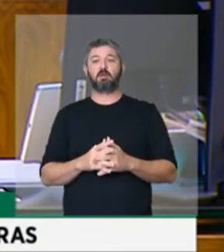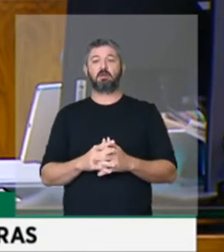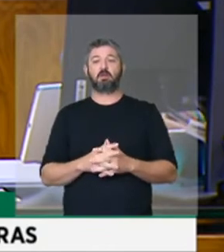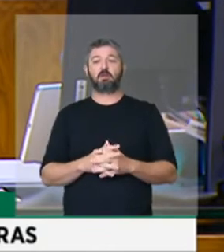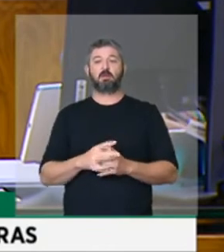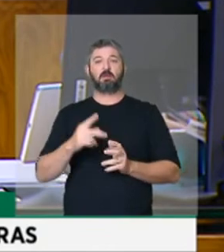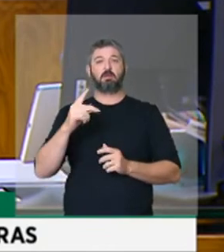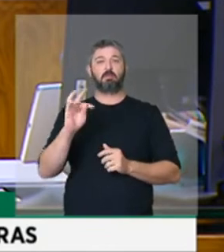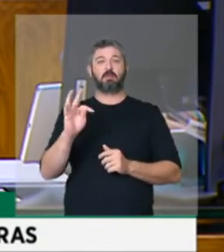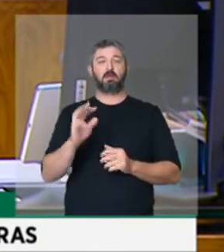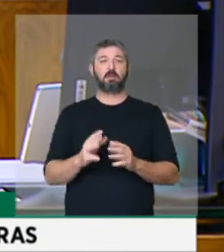ORIENTA O PSL? A PRESIDÊNCIA SOLICITA AS SENHORAS DEPUTADAS